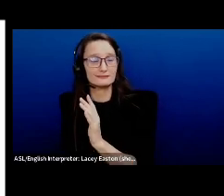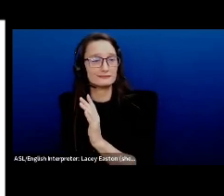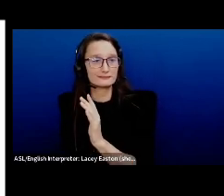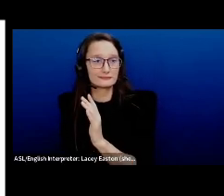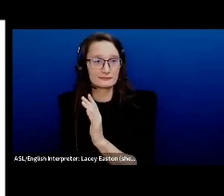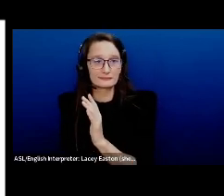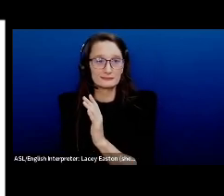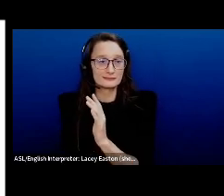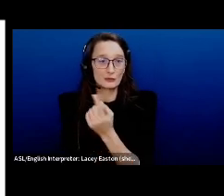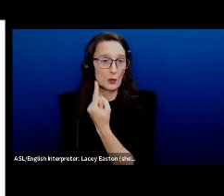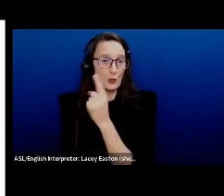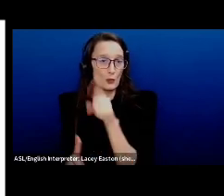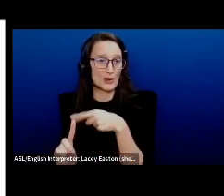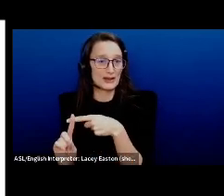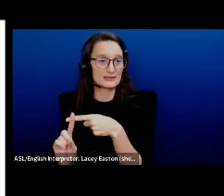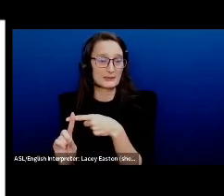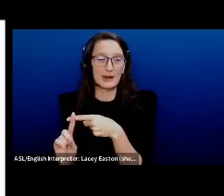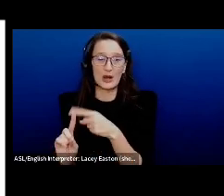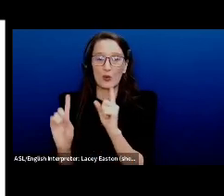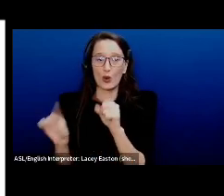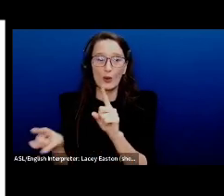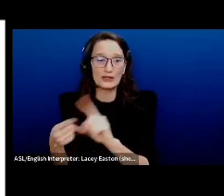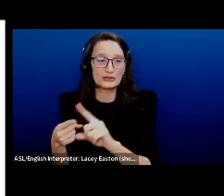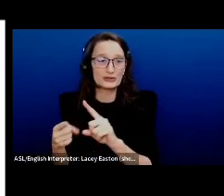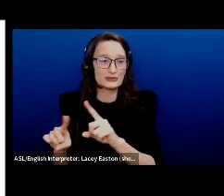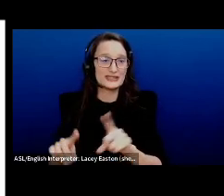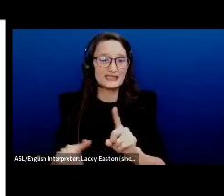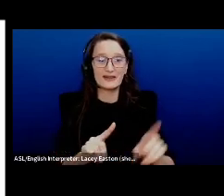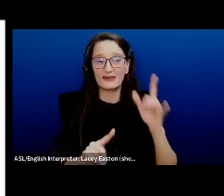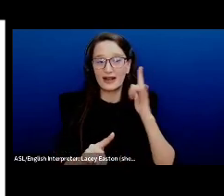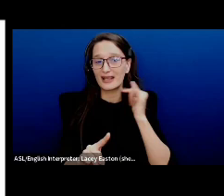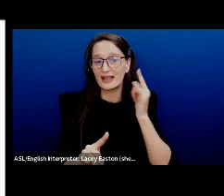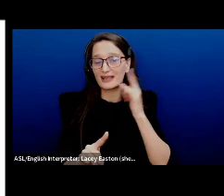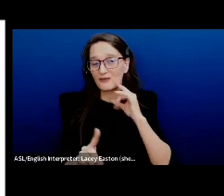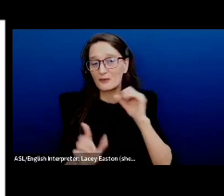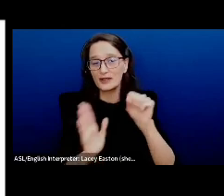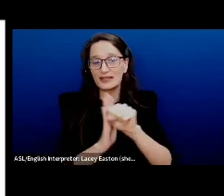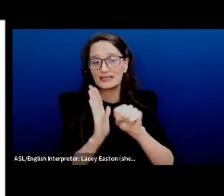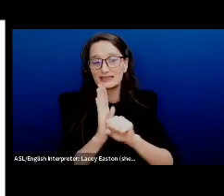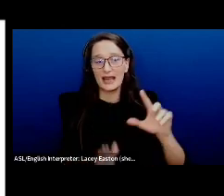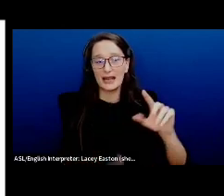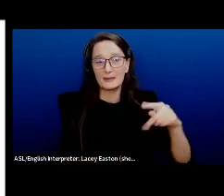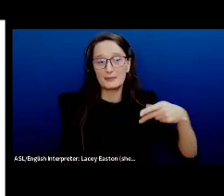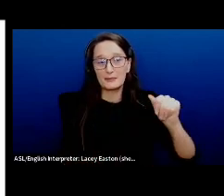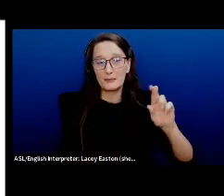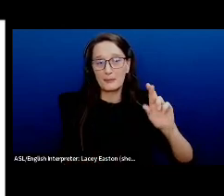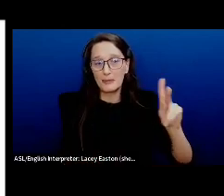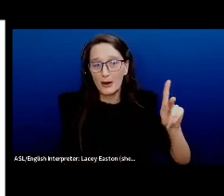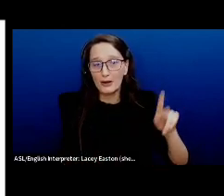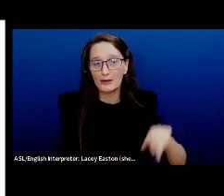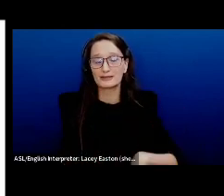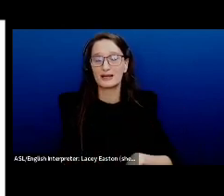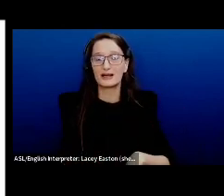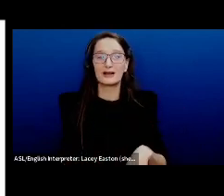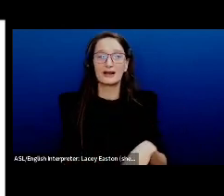trata sobre ir a diferentes parques estatales de California. Está "Eat Around the World", donde